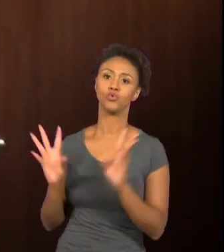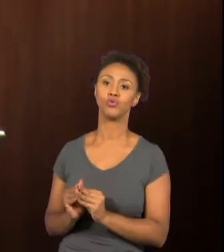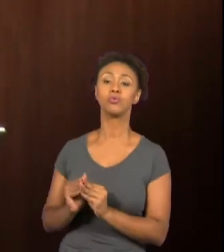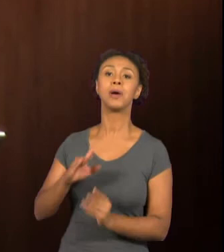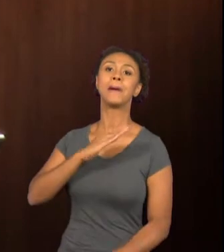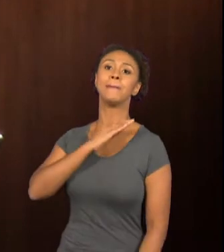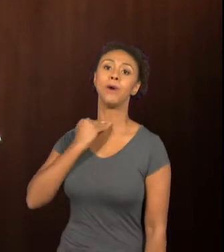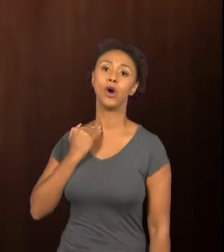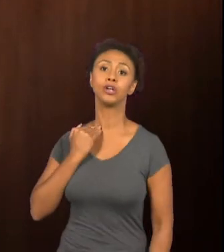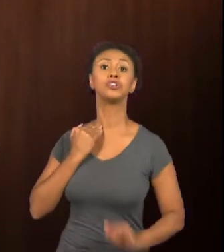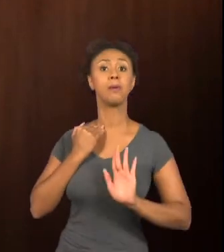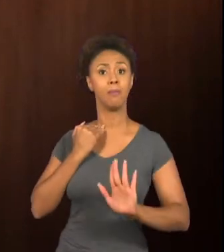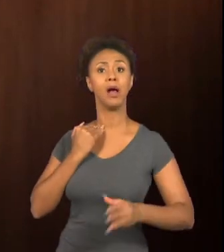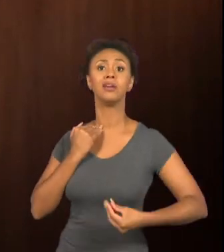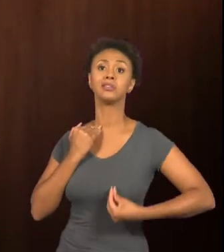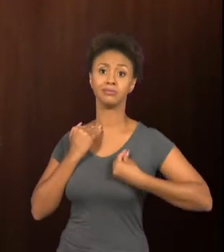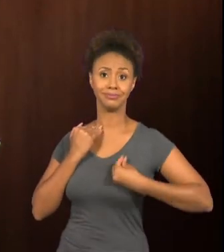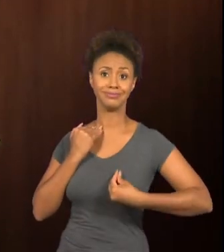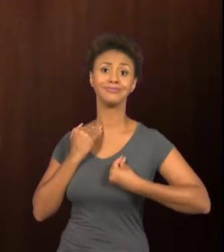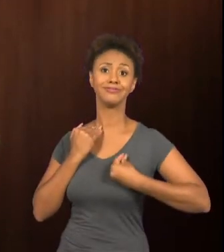ENTÃO ERAM MORTOS AO AR LIVRE...